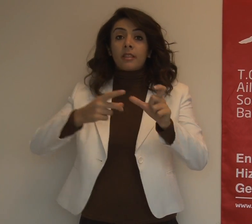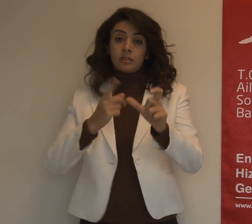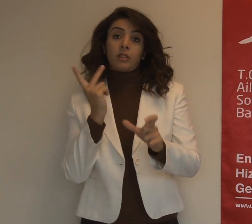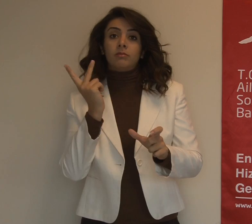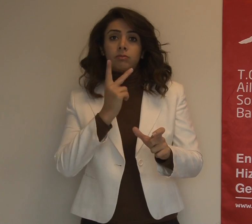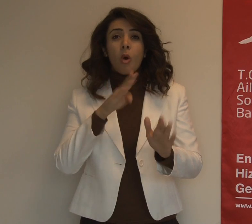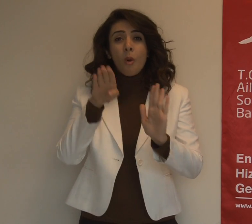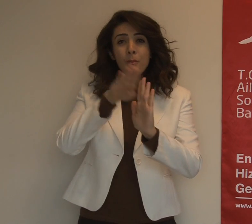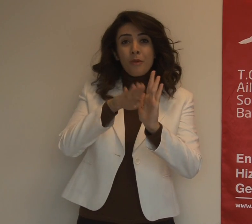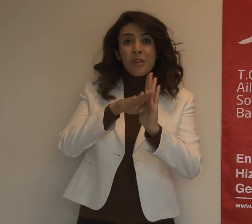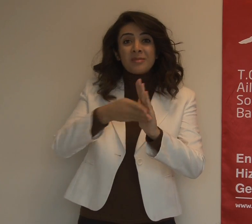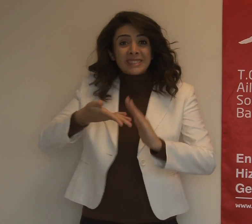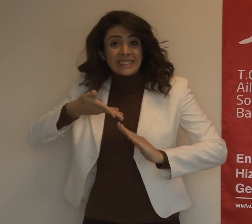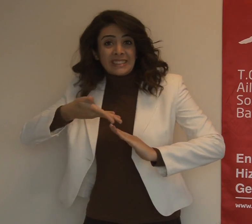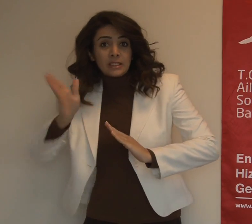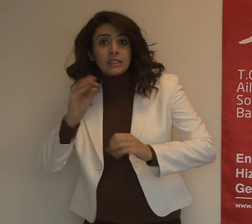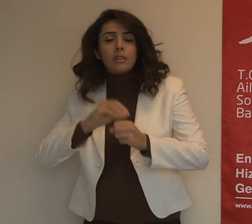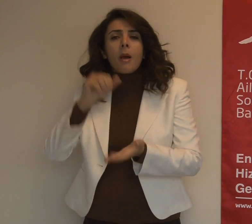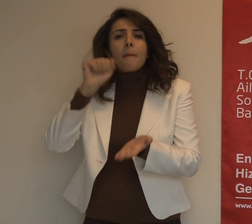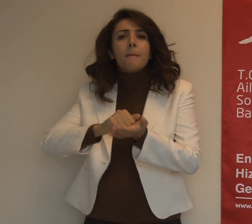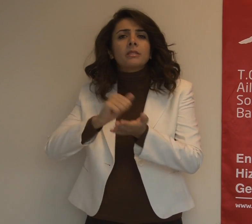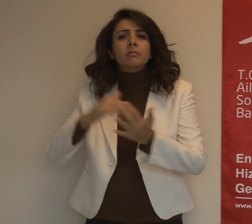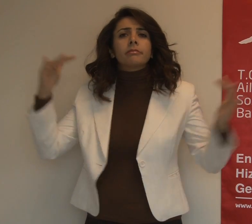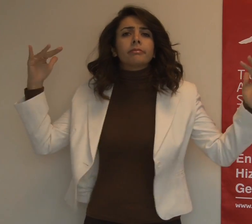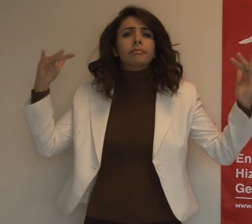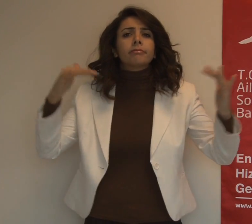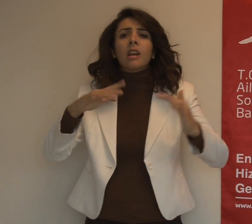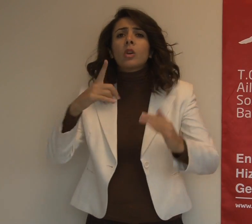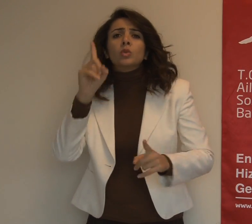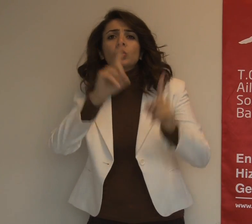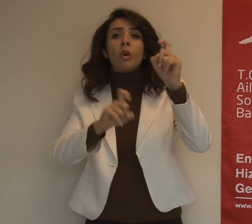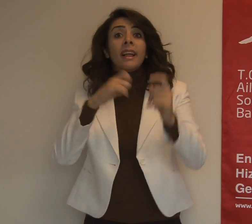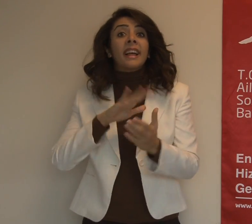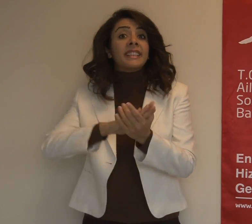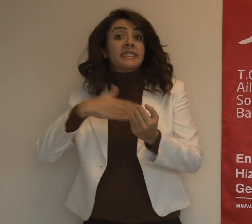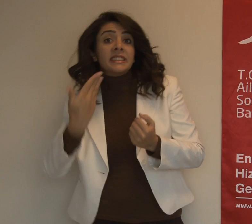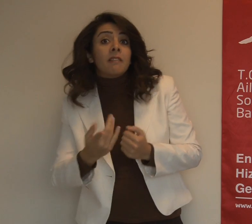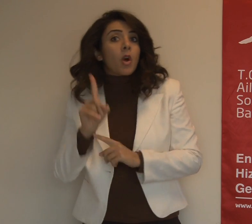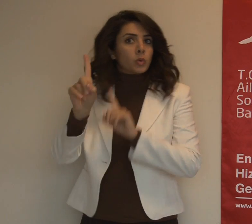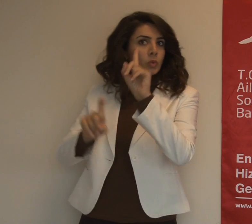Bakan Şahin, program çıkışında basın mensuplarının istifa edip etmeyeceği sorusunu,